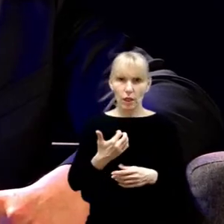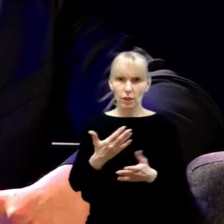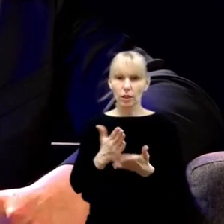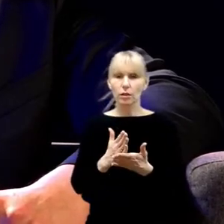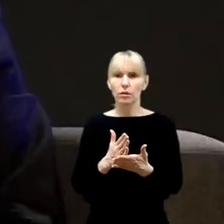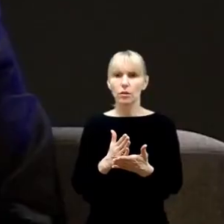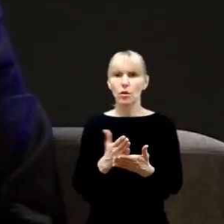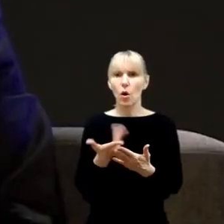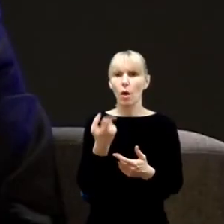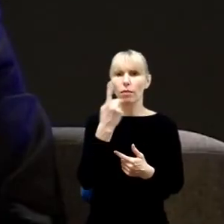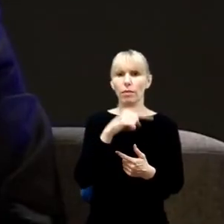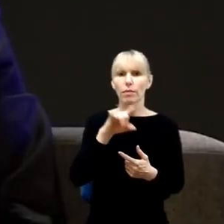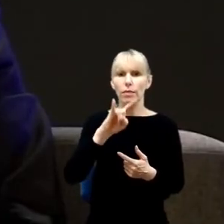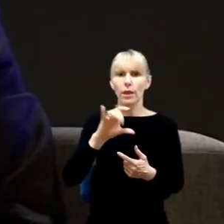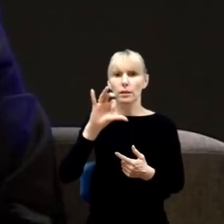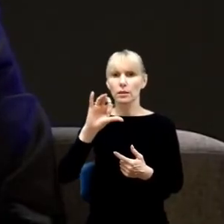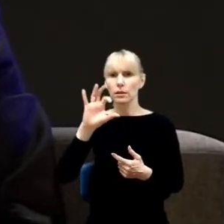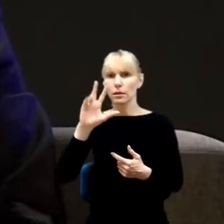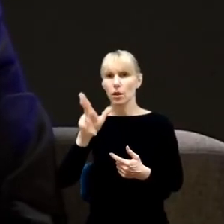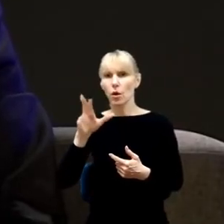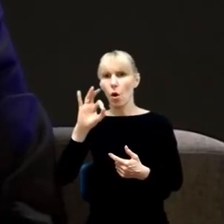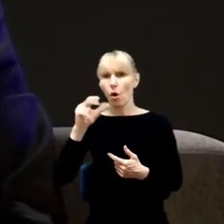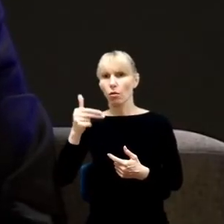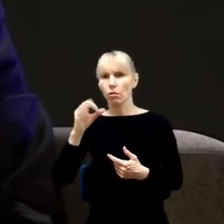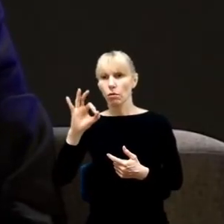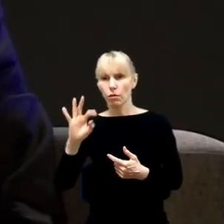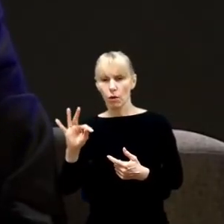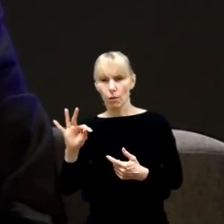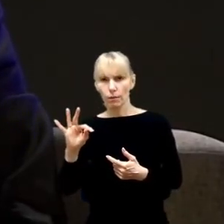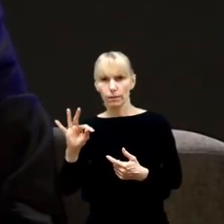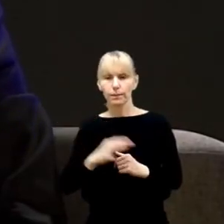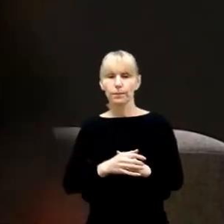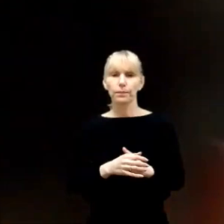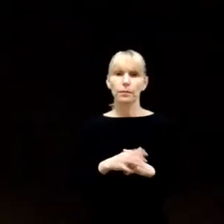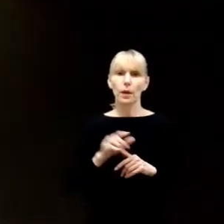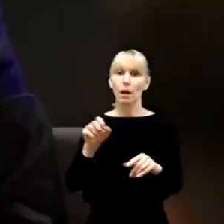czyli jeżeli powiemy sobie, że na danym rynku x za metr kwadratowy